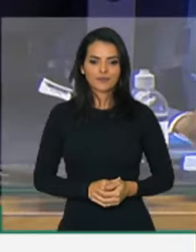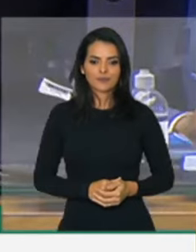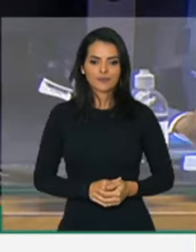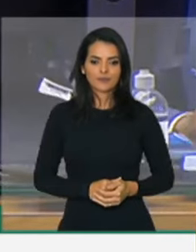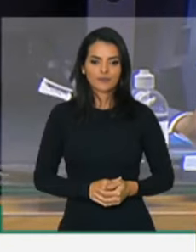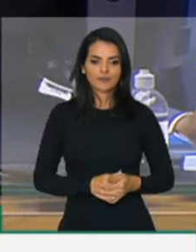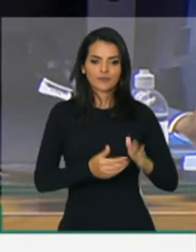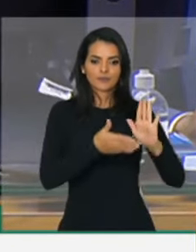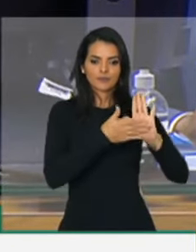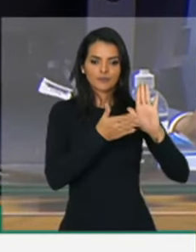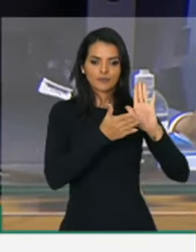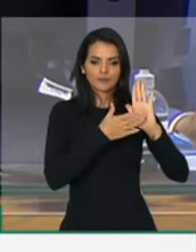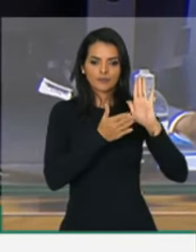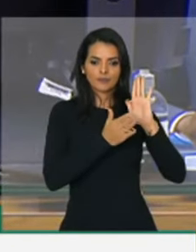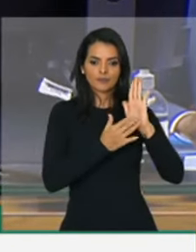PROPOSIÇÃO INICIAL E EMENDAS RESSALVADAS AOS DESTAQUE.